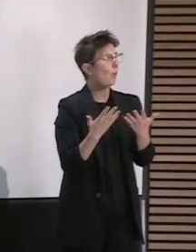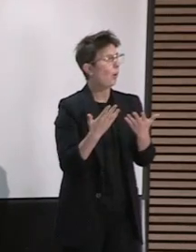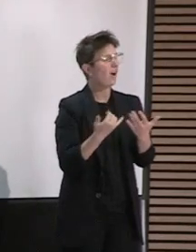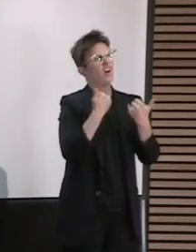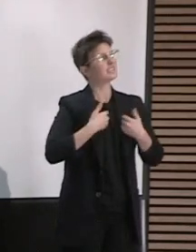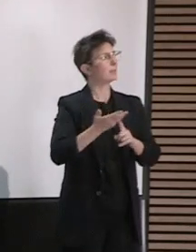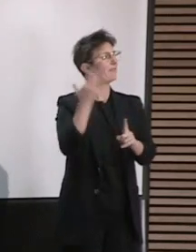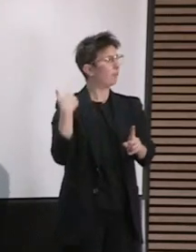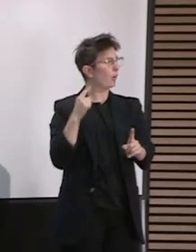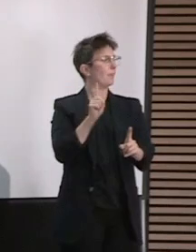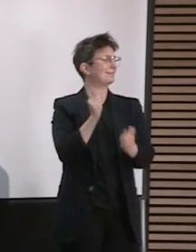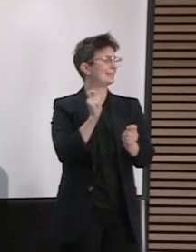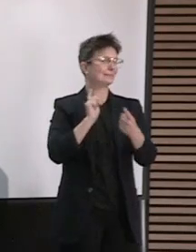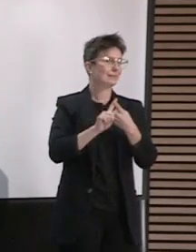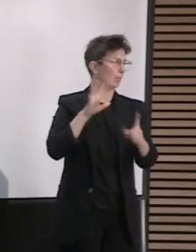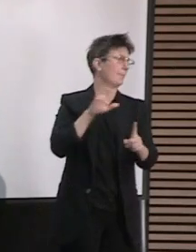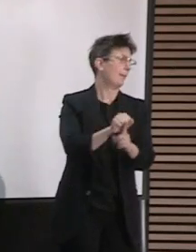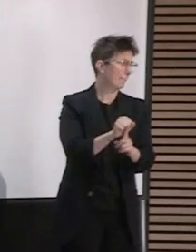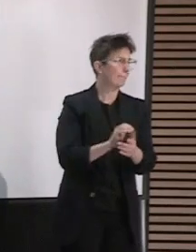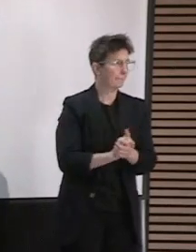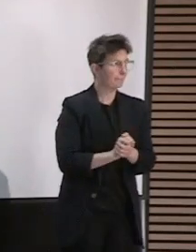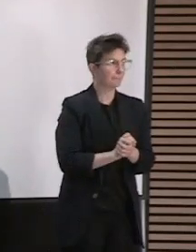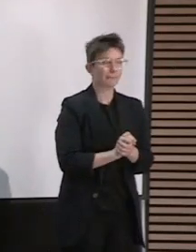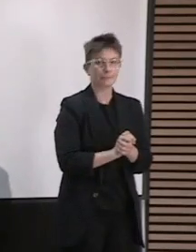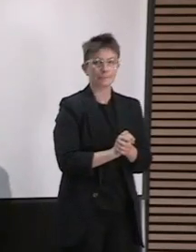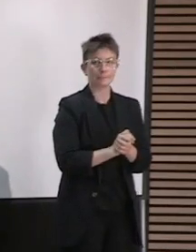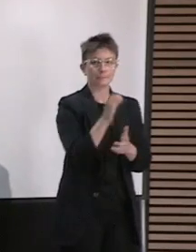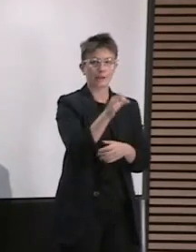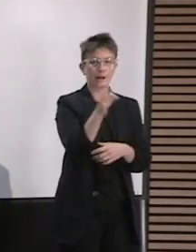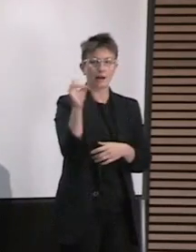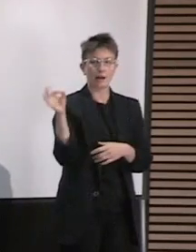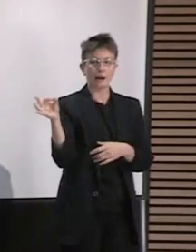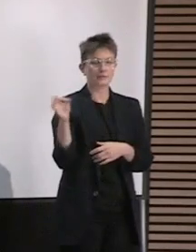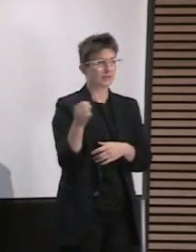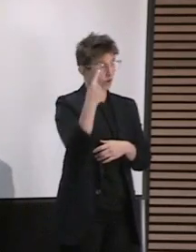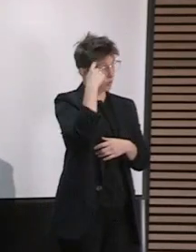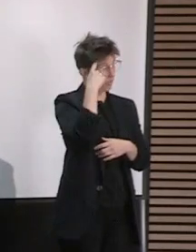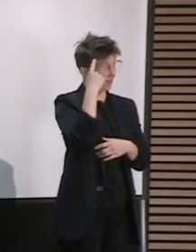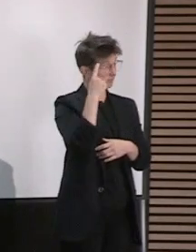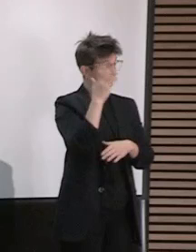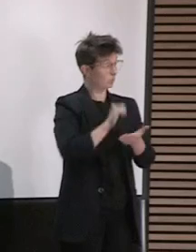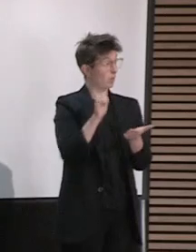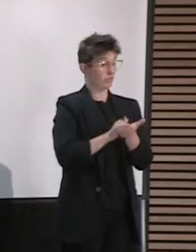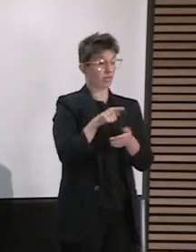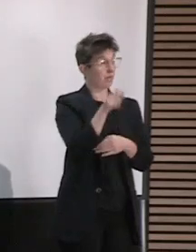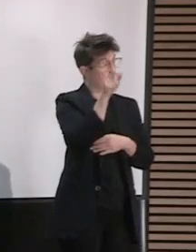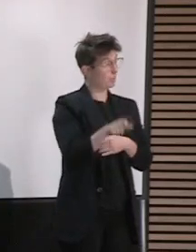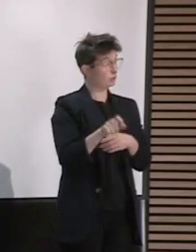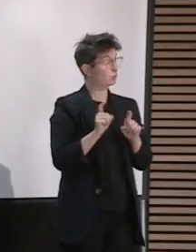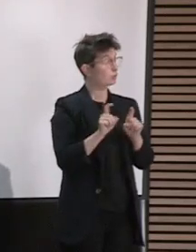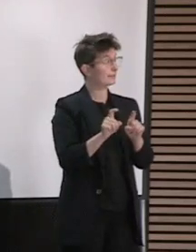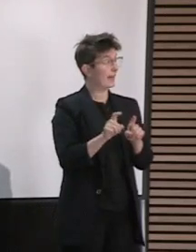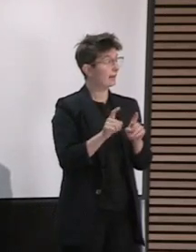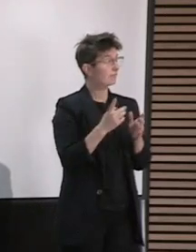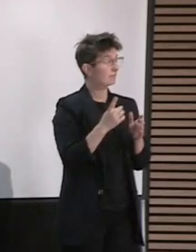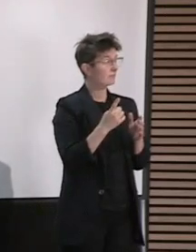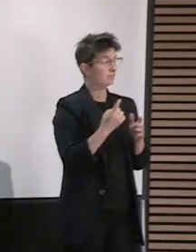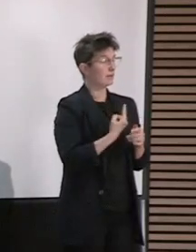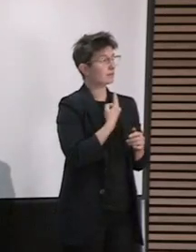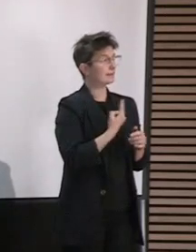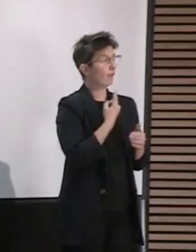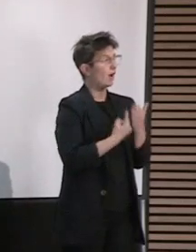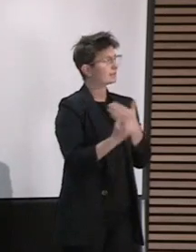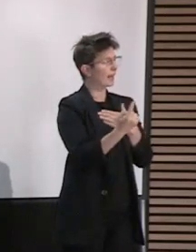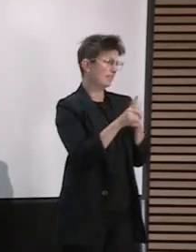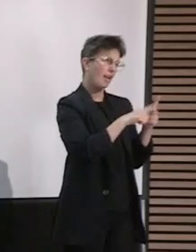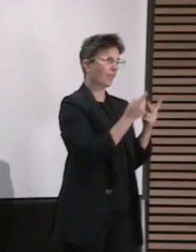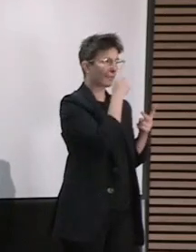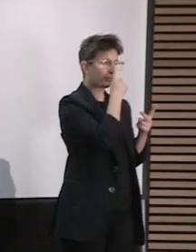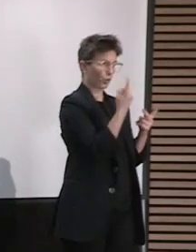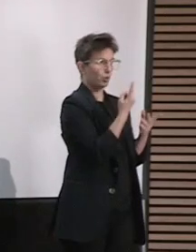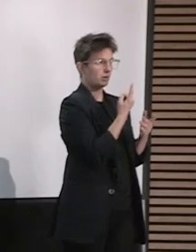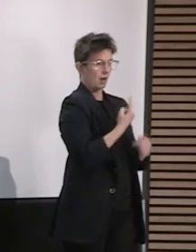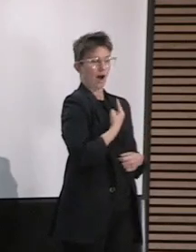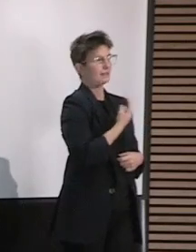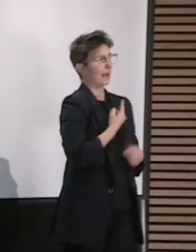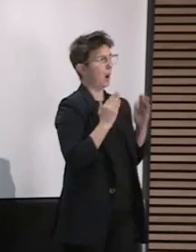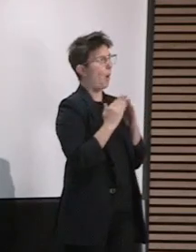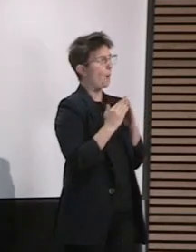ranei kua kohia. Ki runga, mena